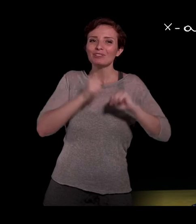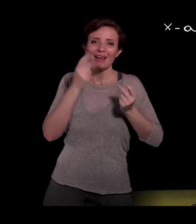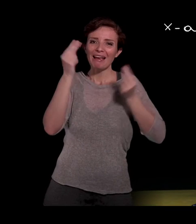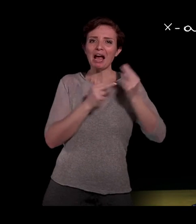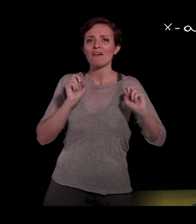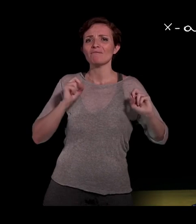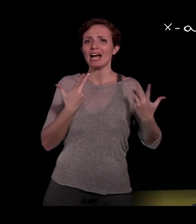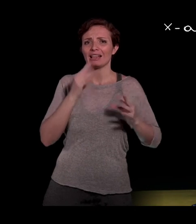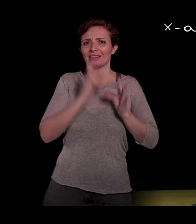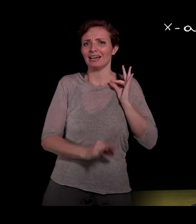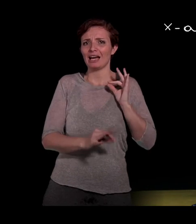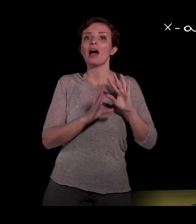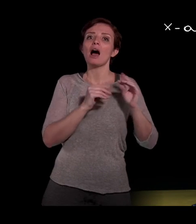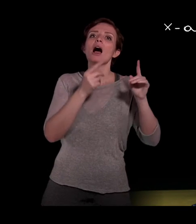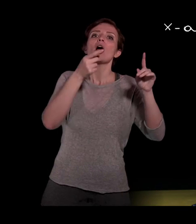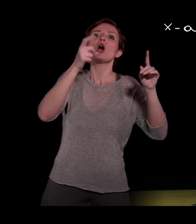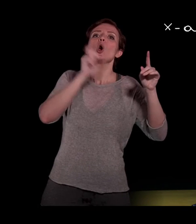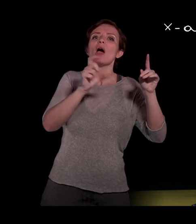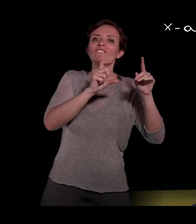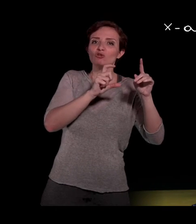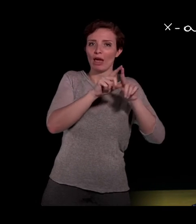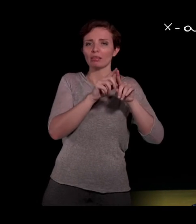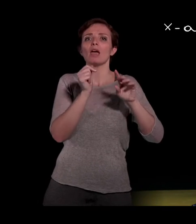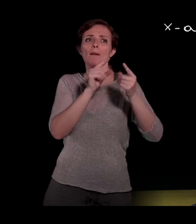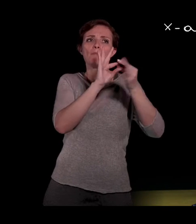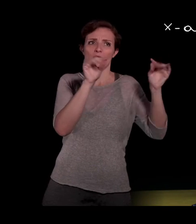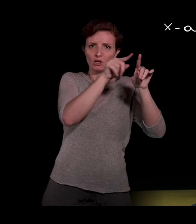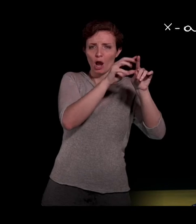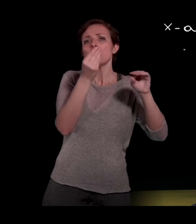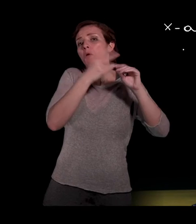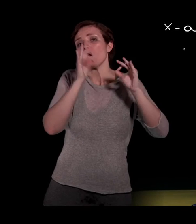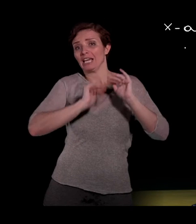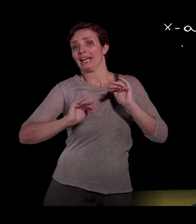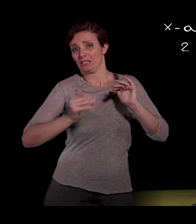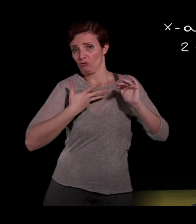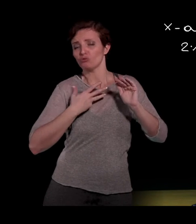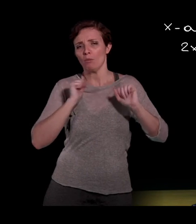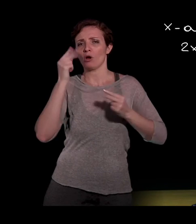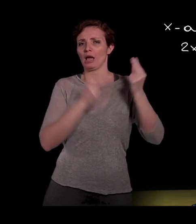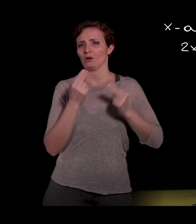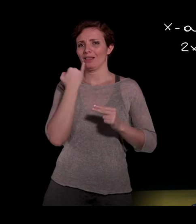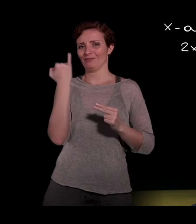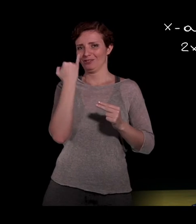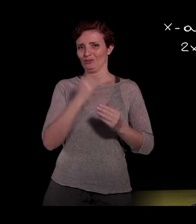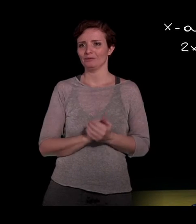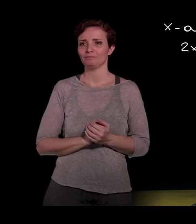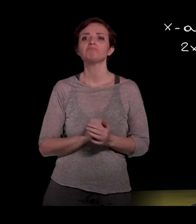i coefficienti del polinomio quoziente ed eventualmente anche quello del resto. Andiamo a vedere ad esempio